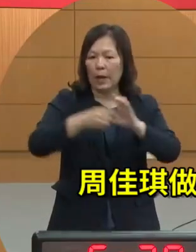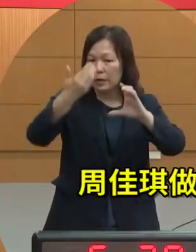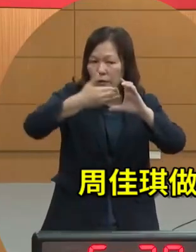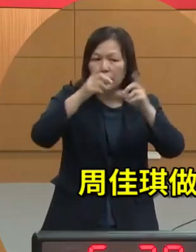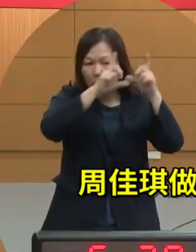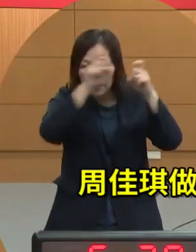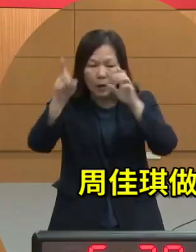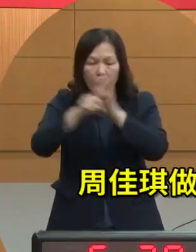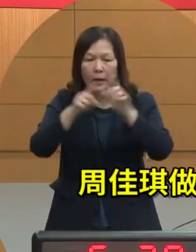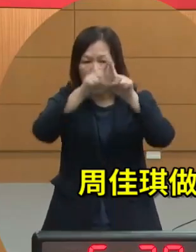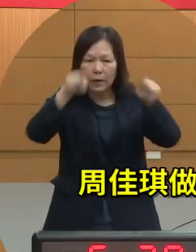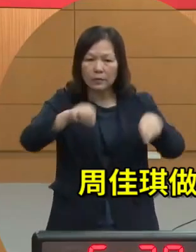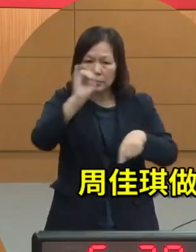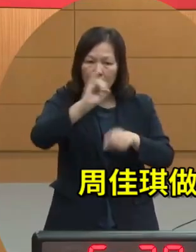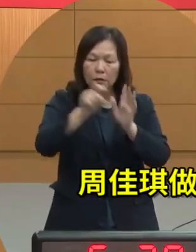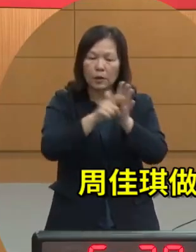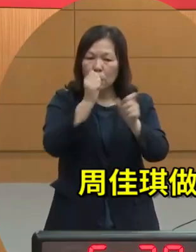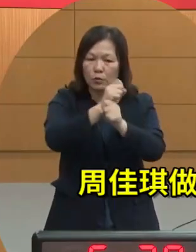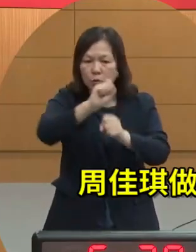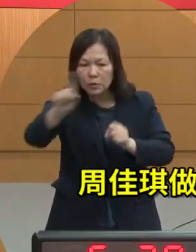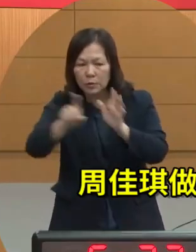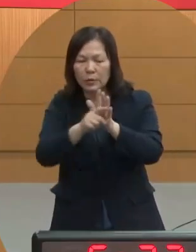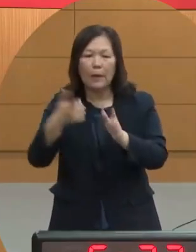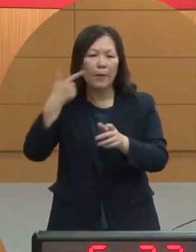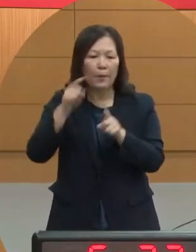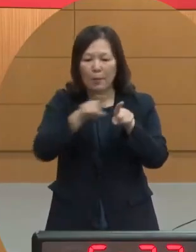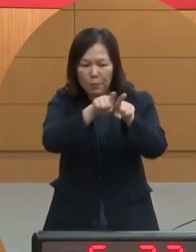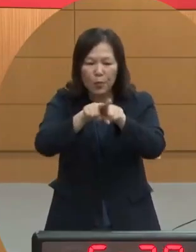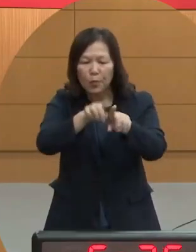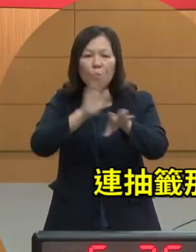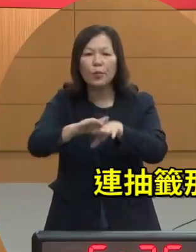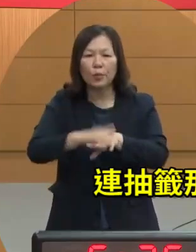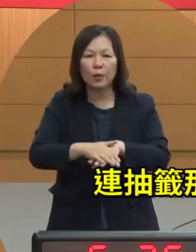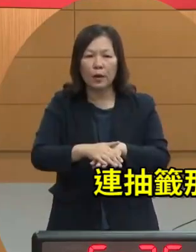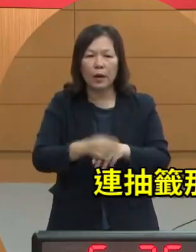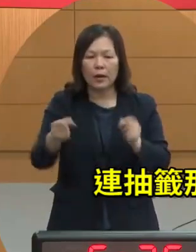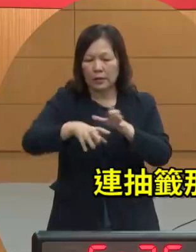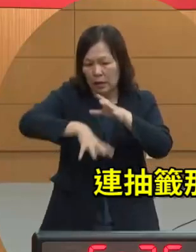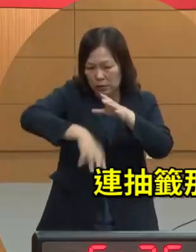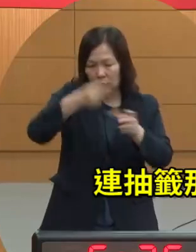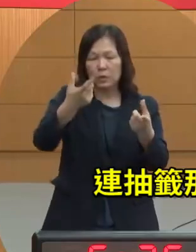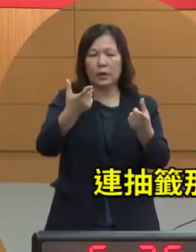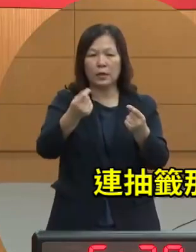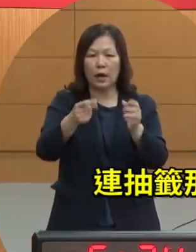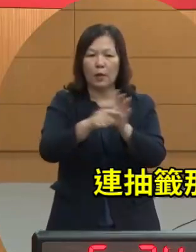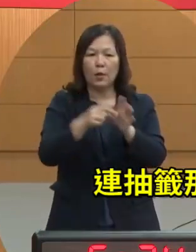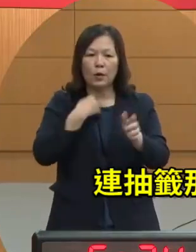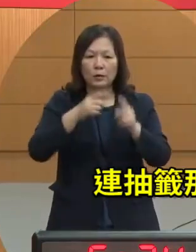周佳琪做每件事 他的爸爸都跟在後面 連抽籤那天出來 我跟周典論吵起來